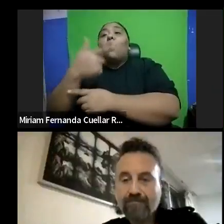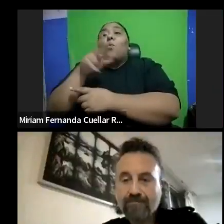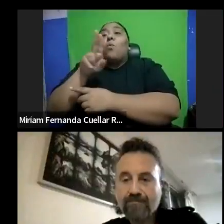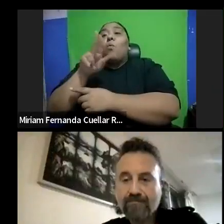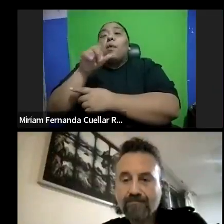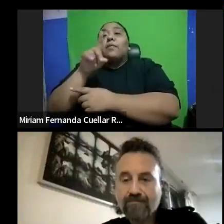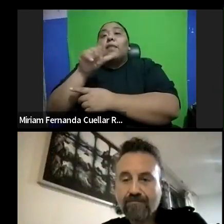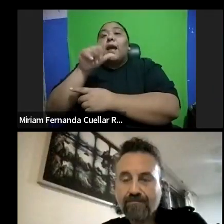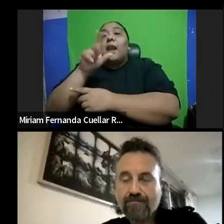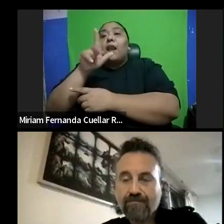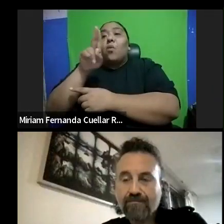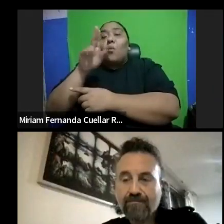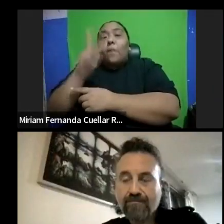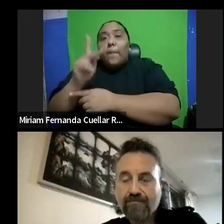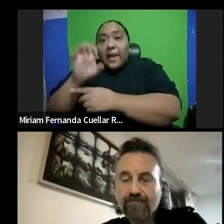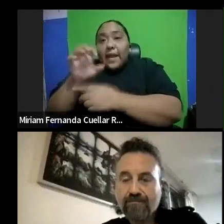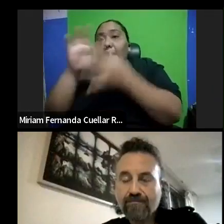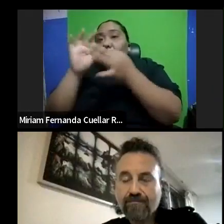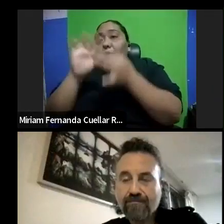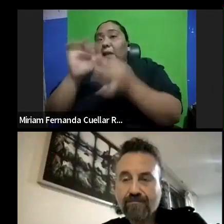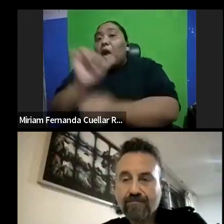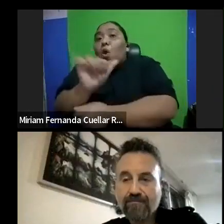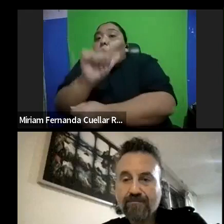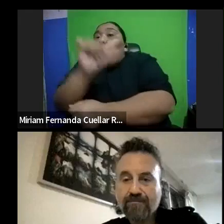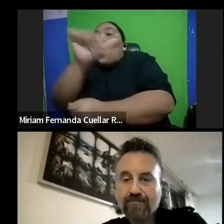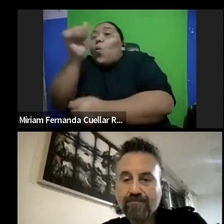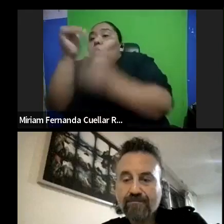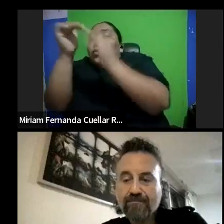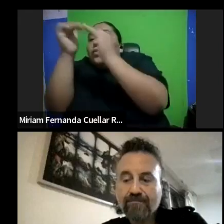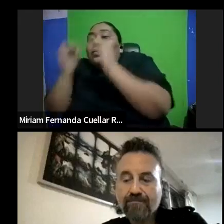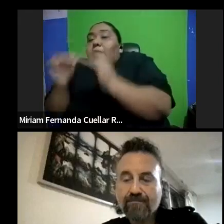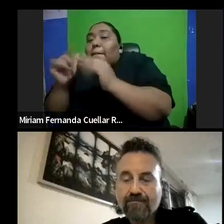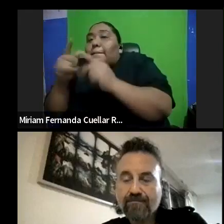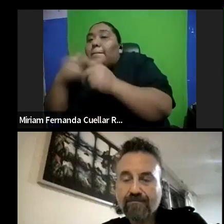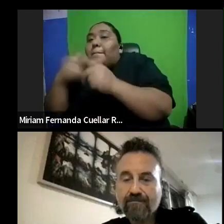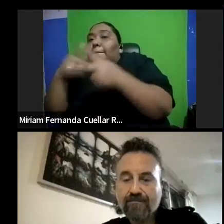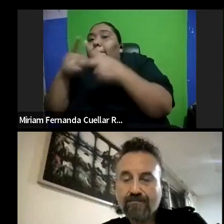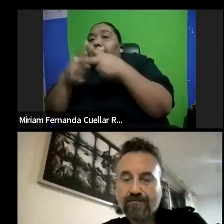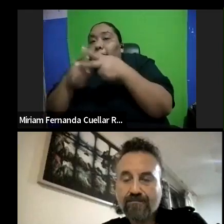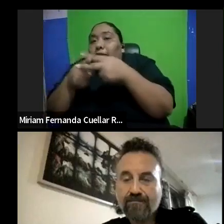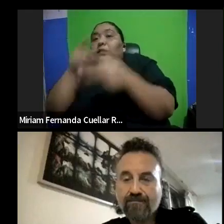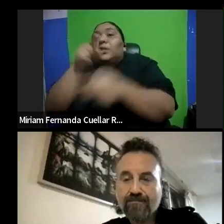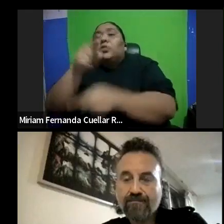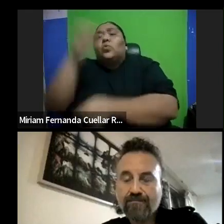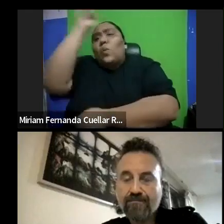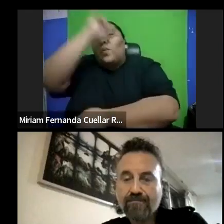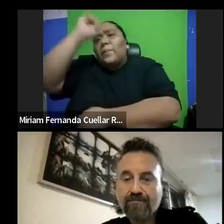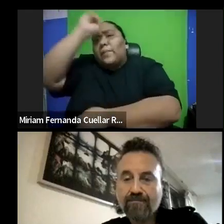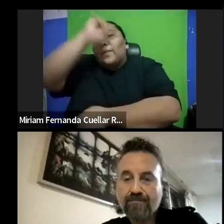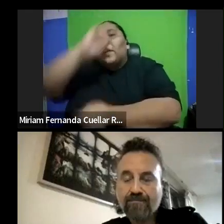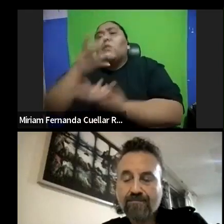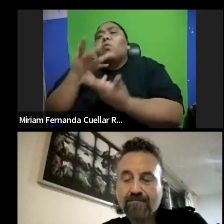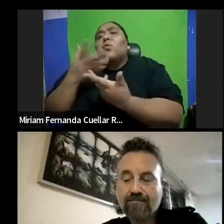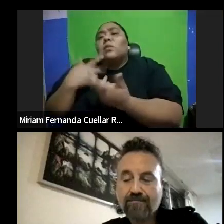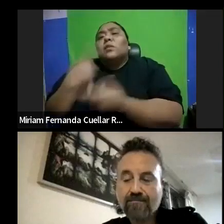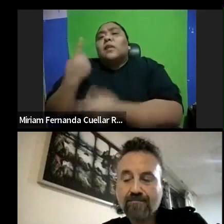la doctora guadalupe mencionaba ctora Guadalupe mencionaba otras matemáticas y e cas y que tiene y que tiene que opinas tú de